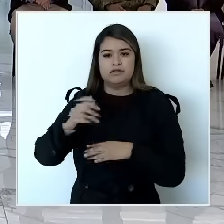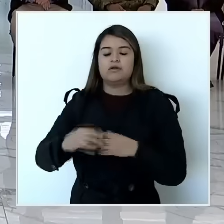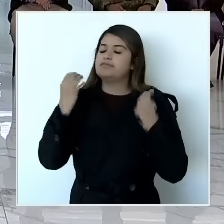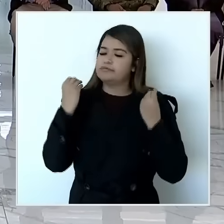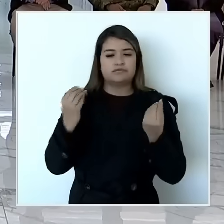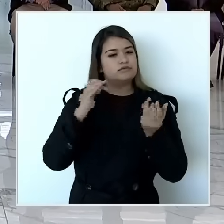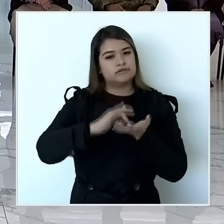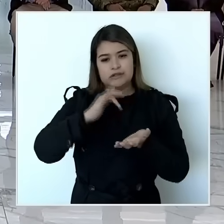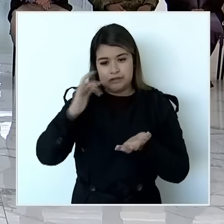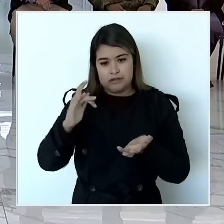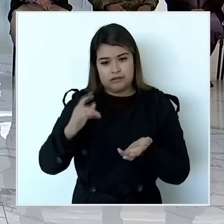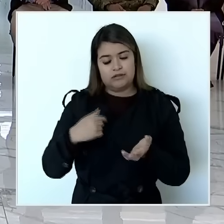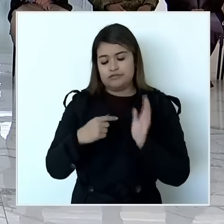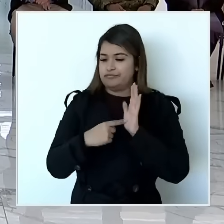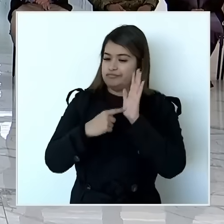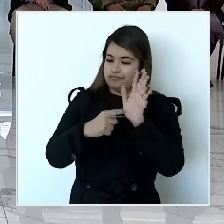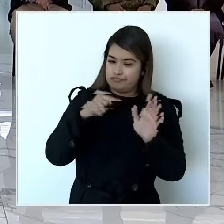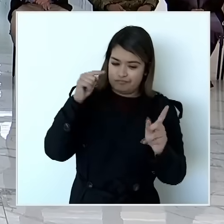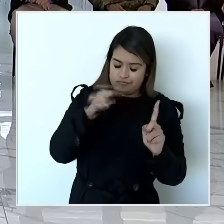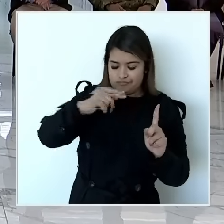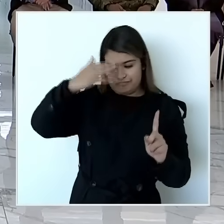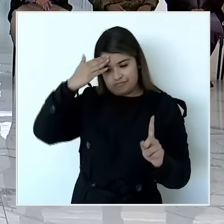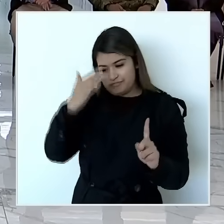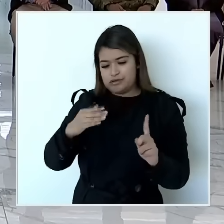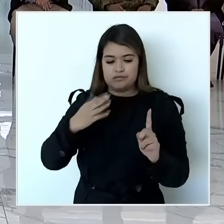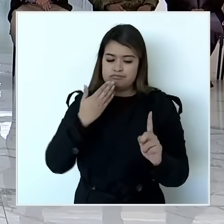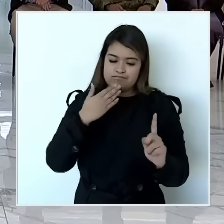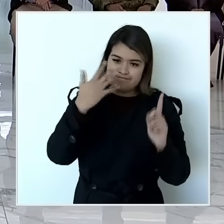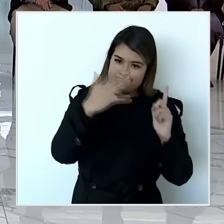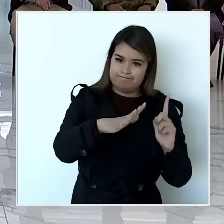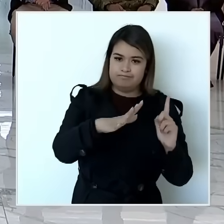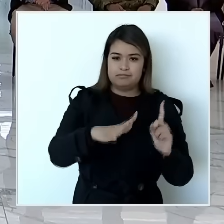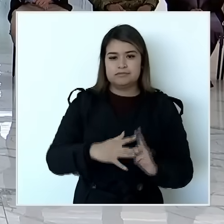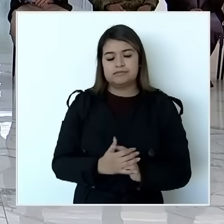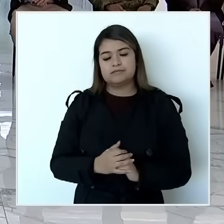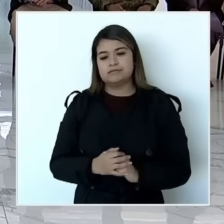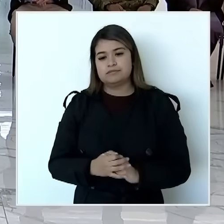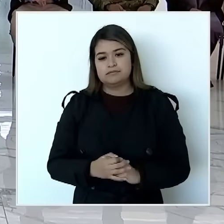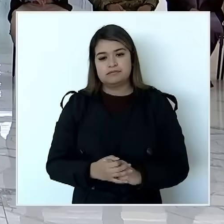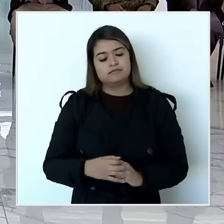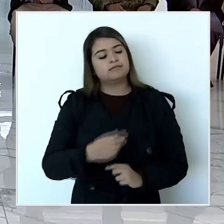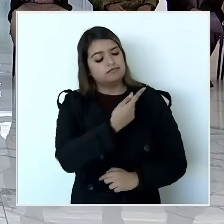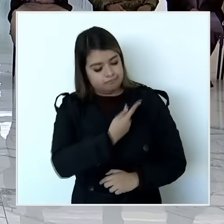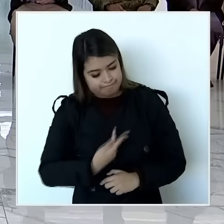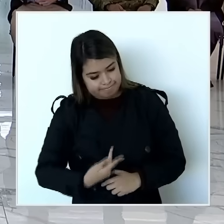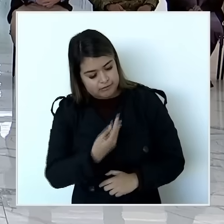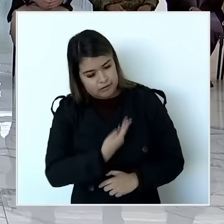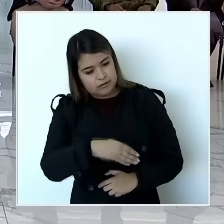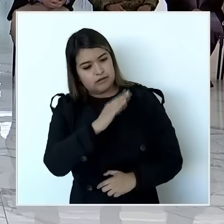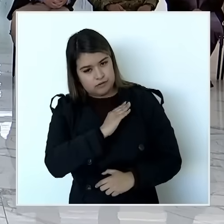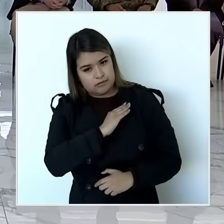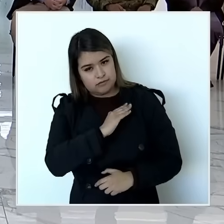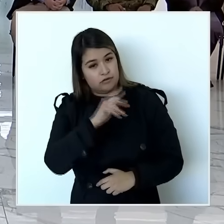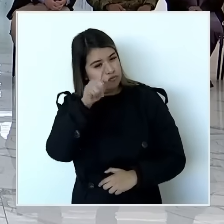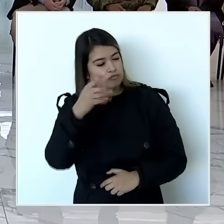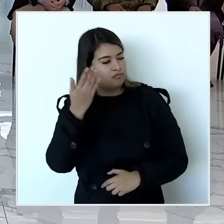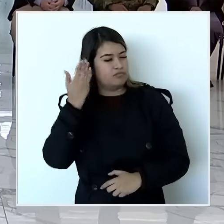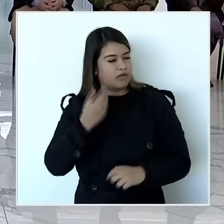nuestro reconocimiento. Doctora Claudia Chemban Pardo, desde el primer día de su gobierno usted